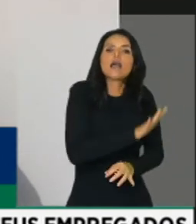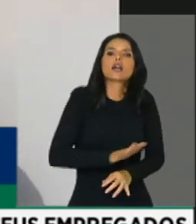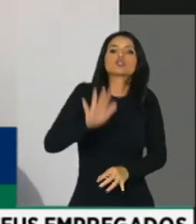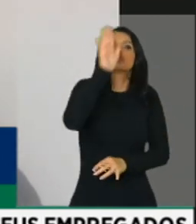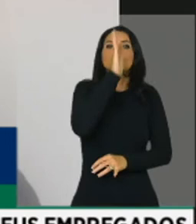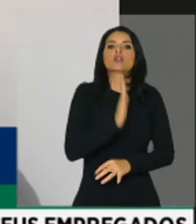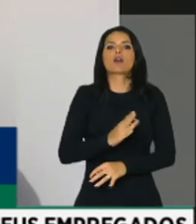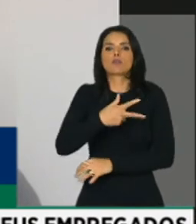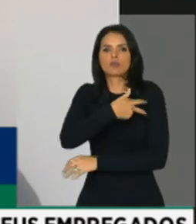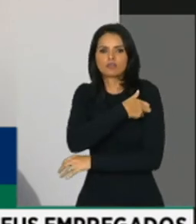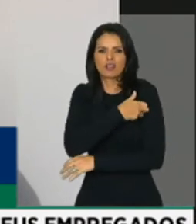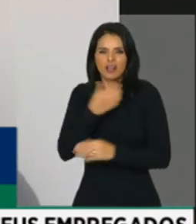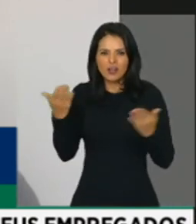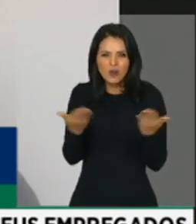DE DEBATER ISSO AQUI, RAZÃO PELA QUAL, SOMOS CONTRÁRIOS